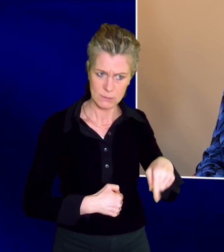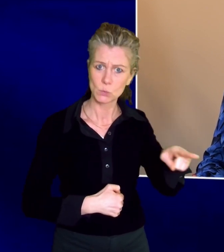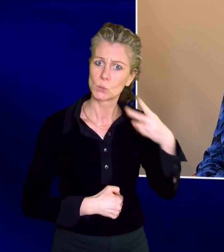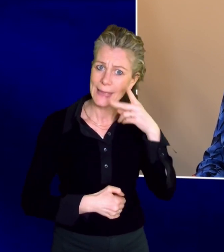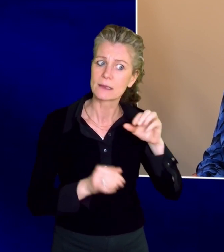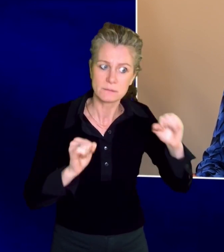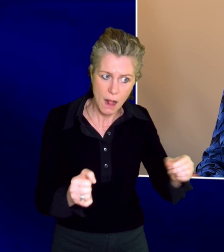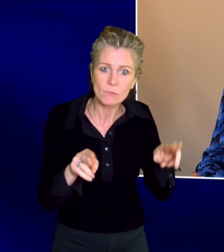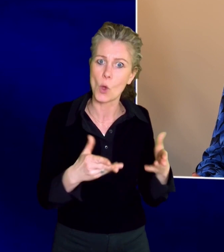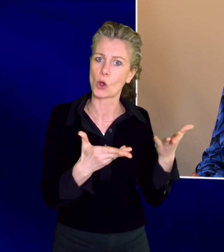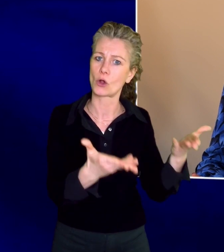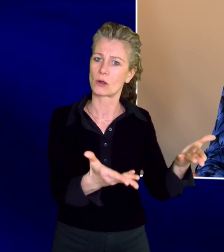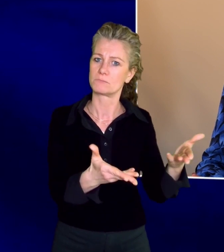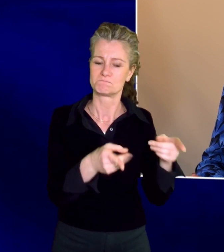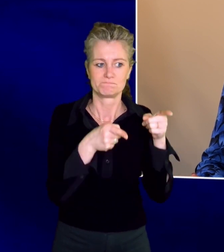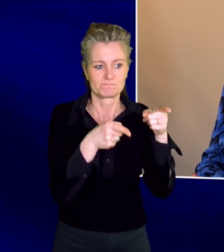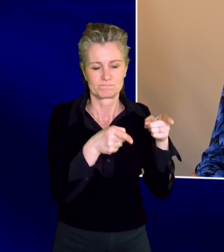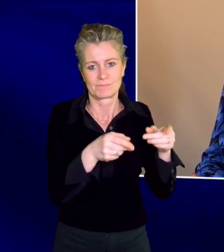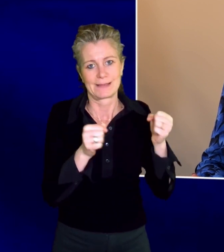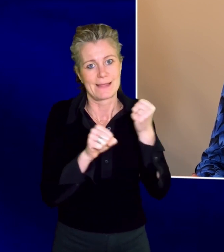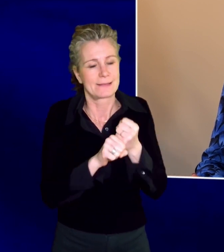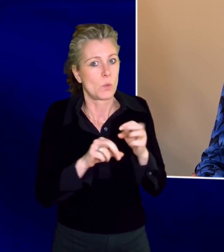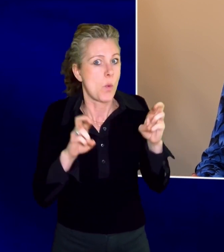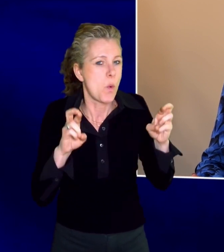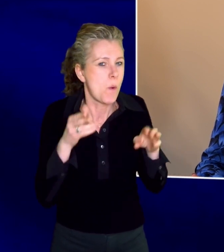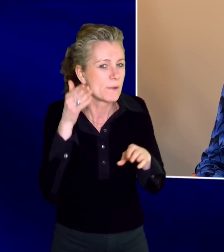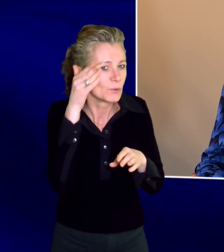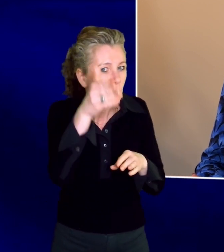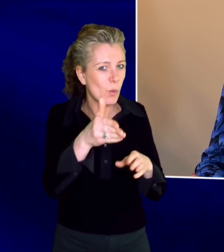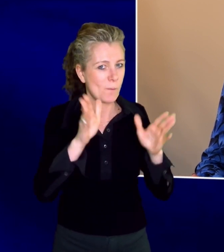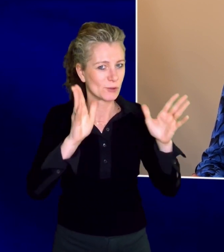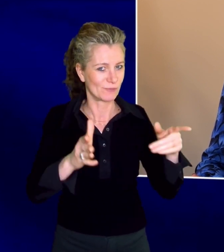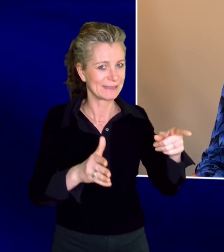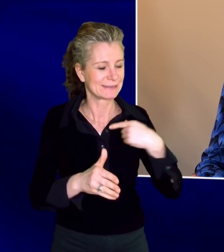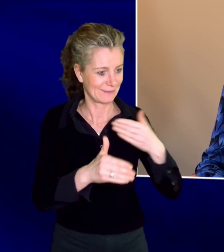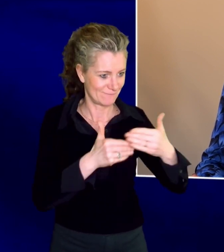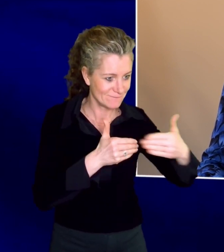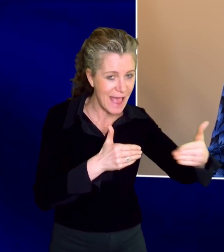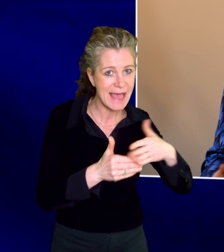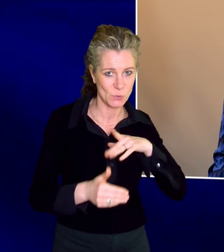Zij is echt mijn hoop voor mijn toekomst geweest, in die fase ook. Dus dat heeft je ook hoop gebracht. -Ja.